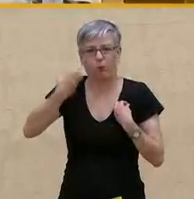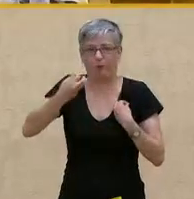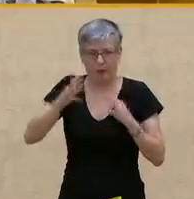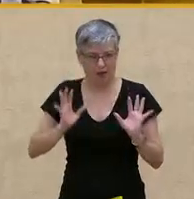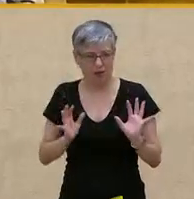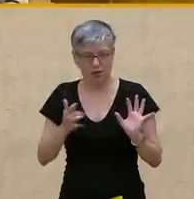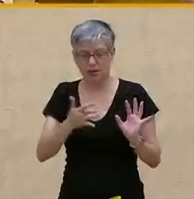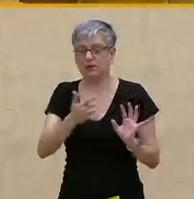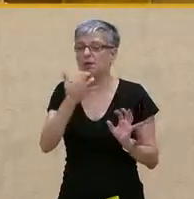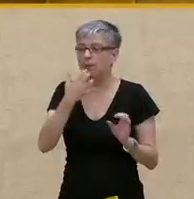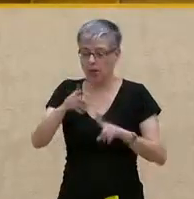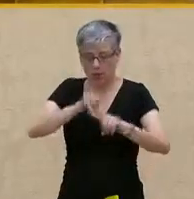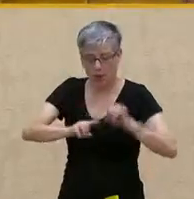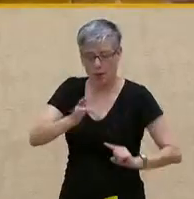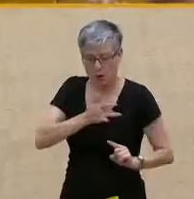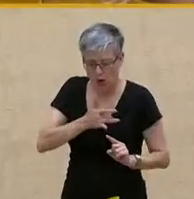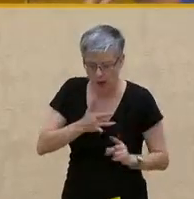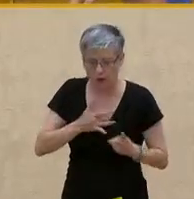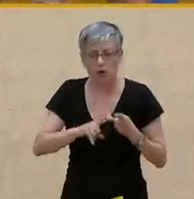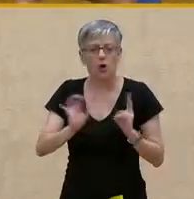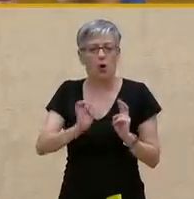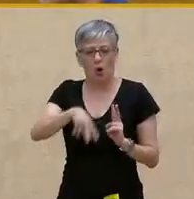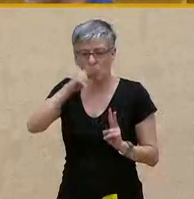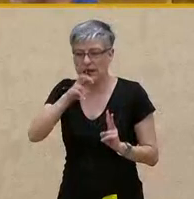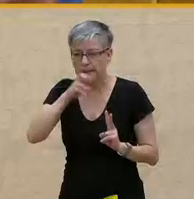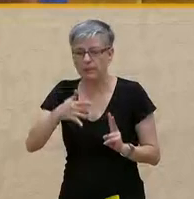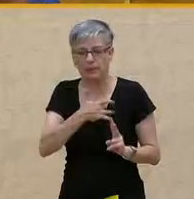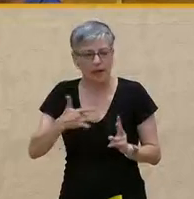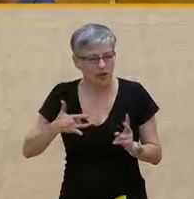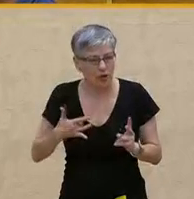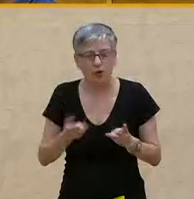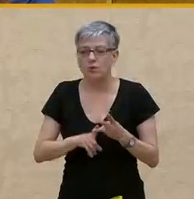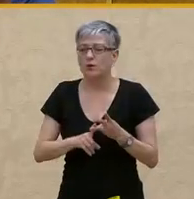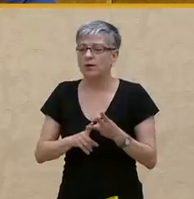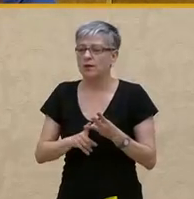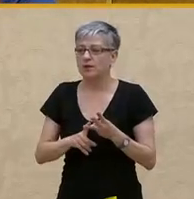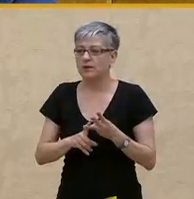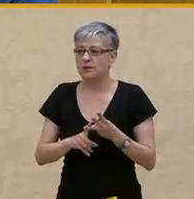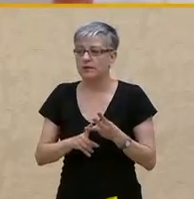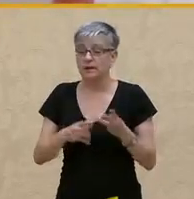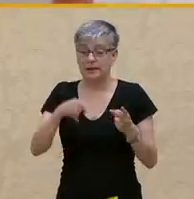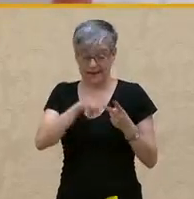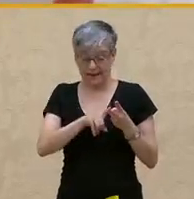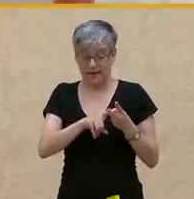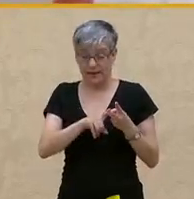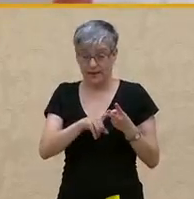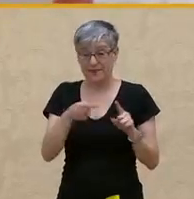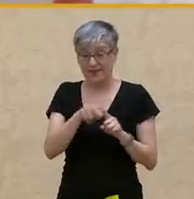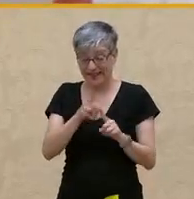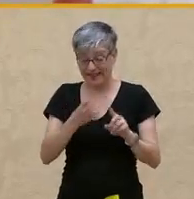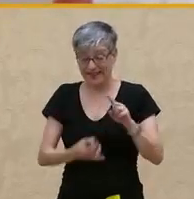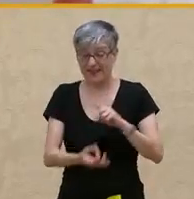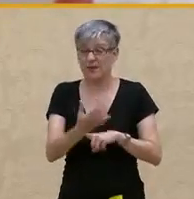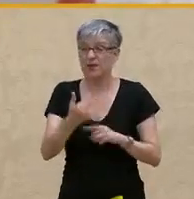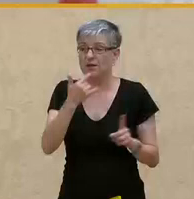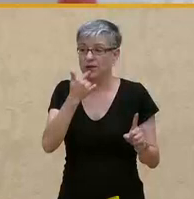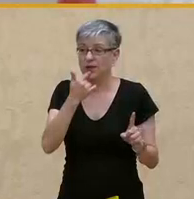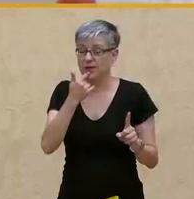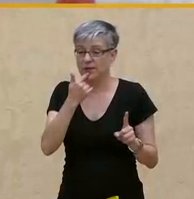anormalidades cardiacas y respiratorias. Originalmente fue adaptado por los signos